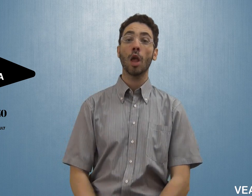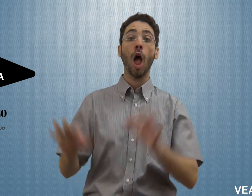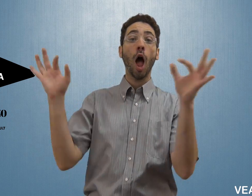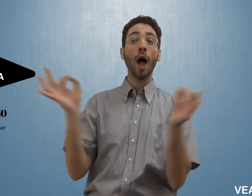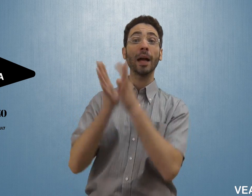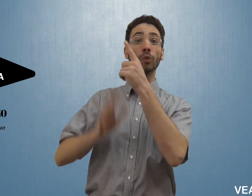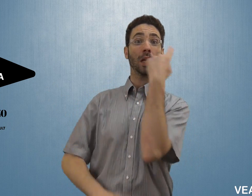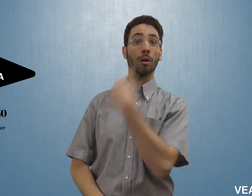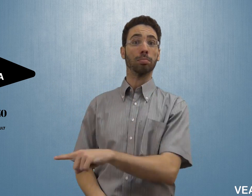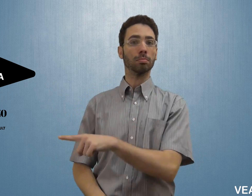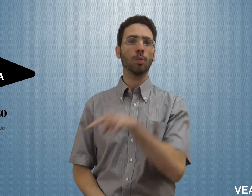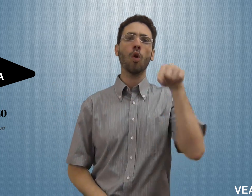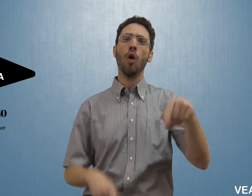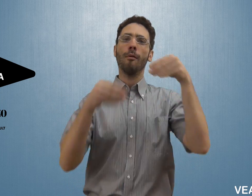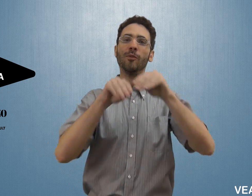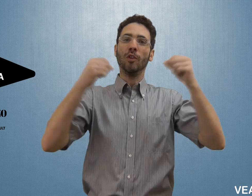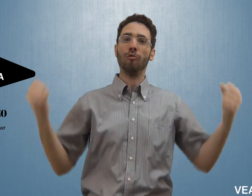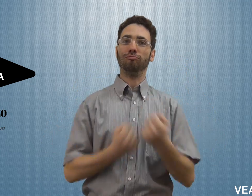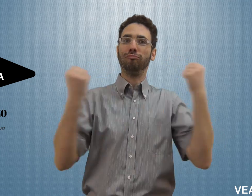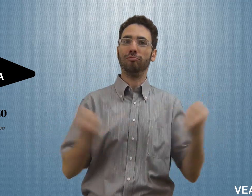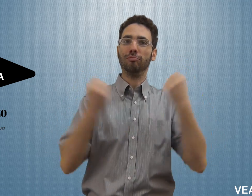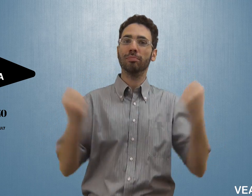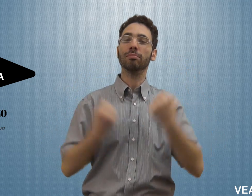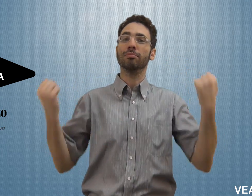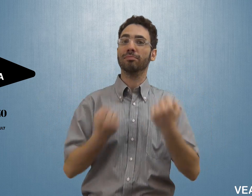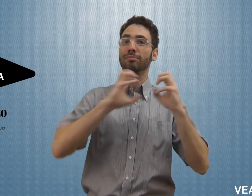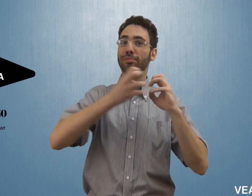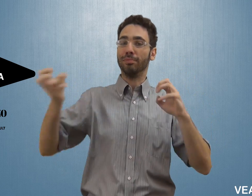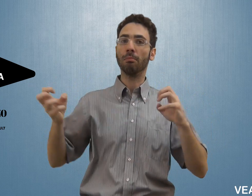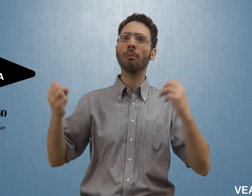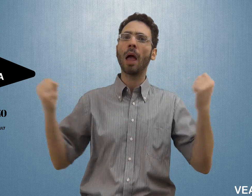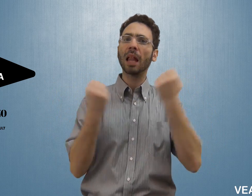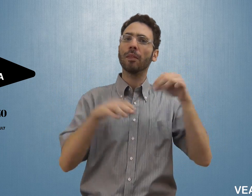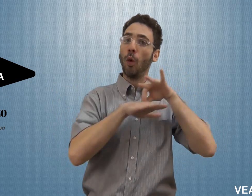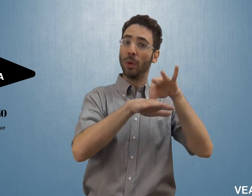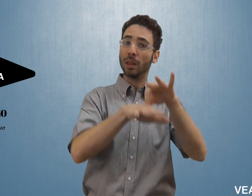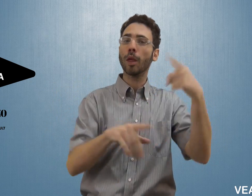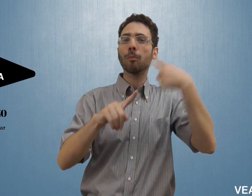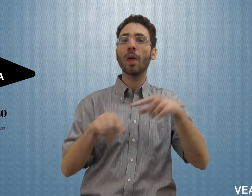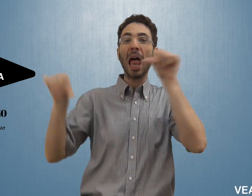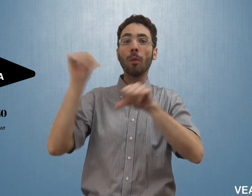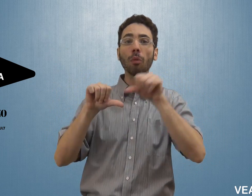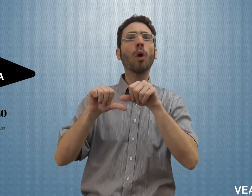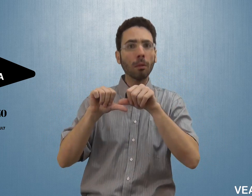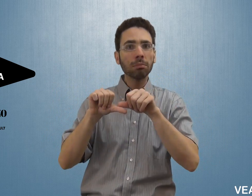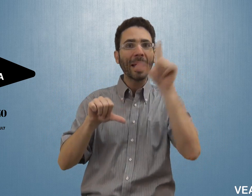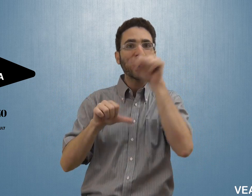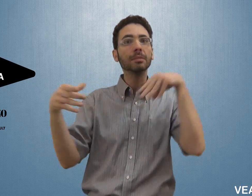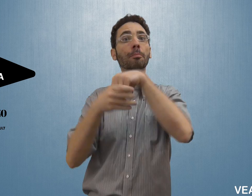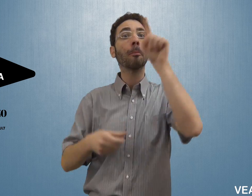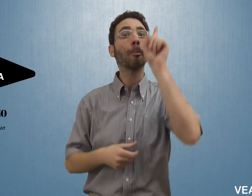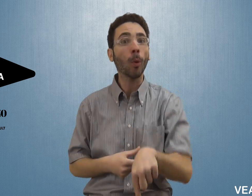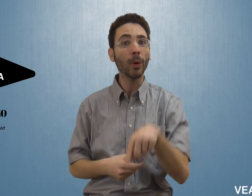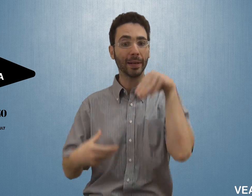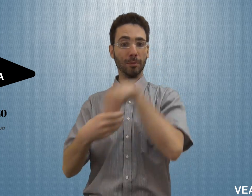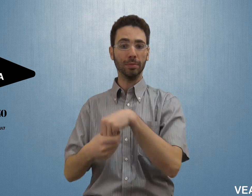Il museo propone visite guidate, e attività pratiche anche in LIS,